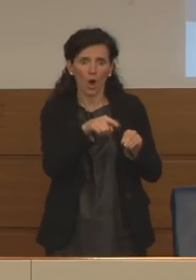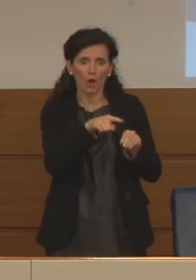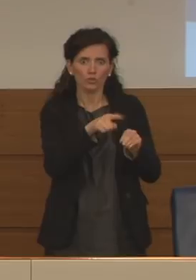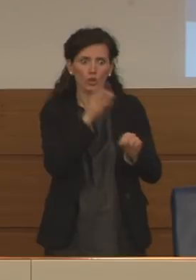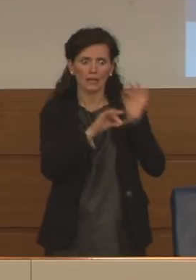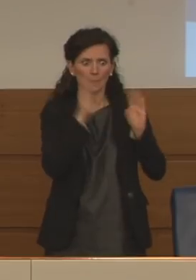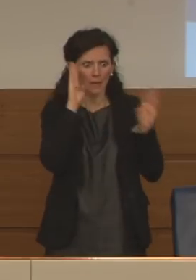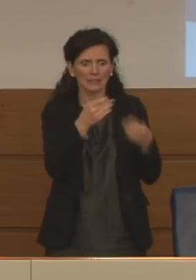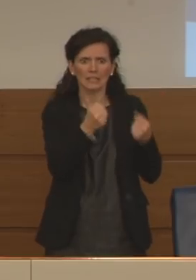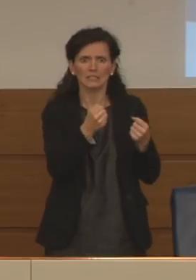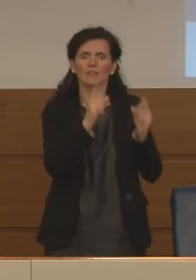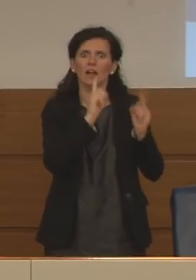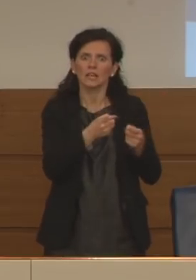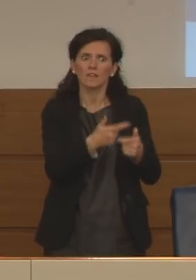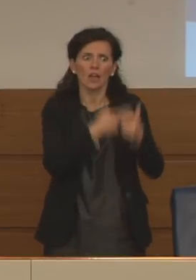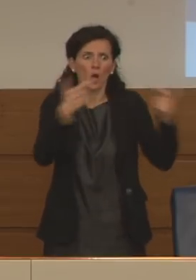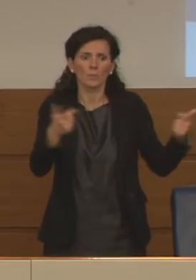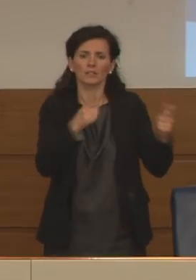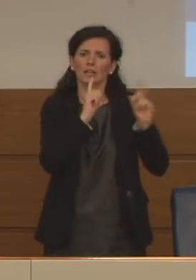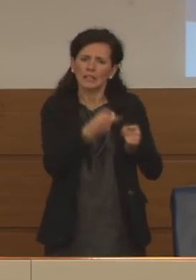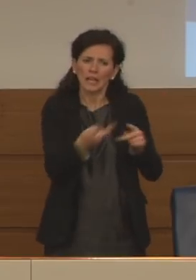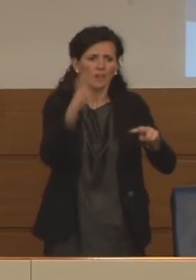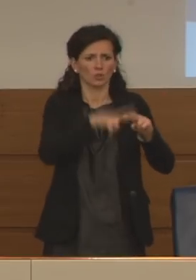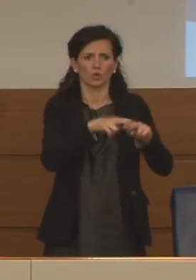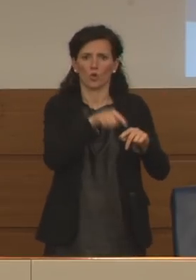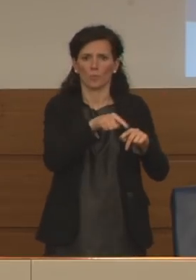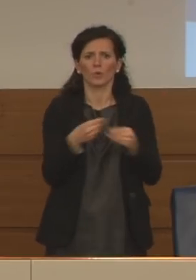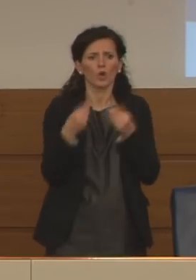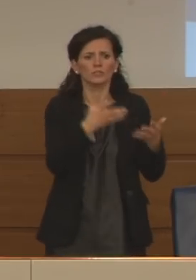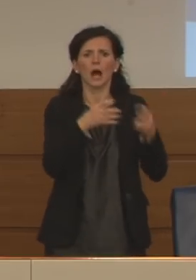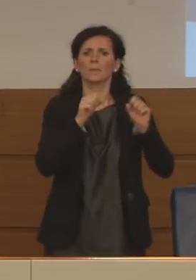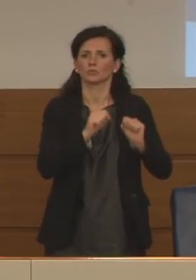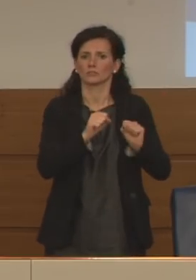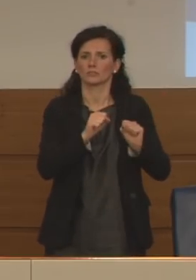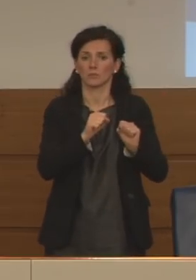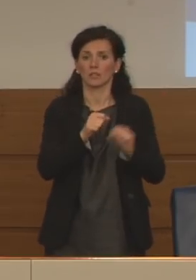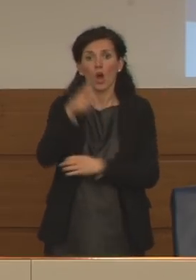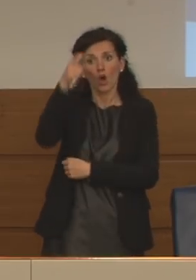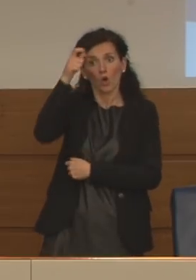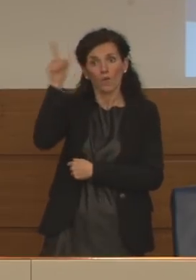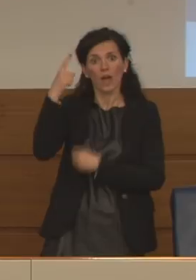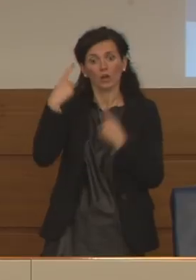Questo è il lavoro che sta facendo il Governo, aggiungendo alle competenze